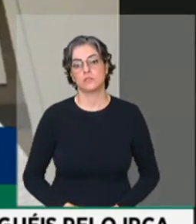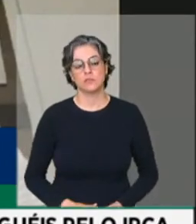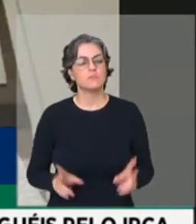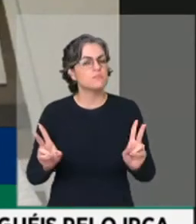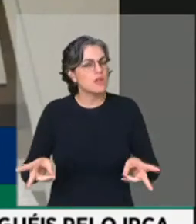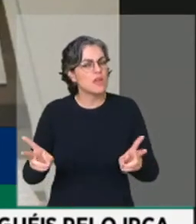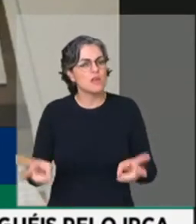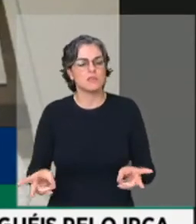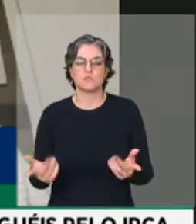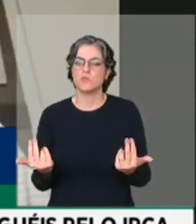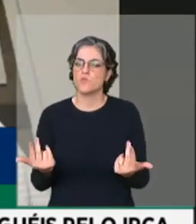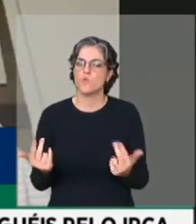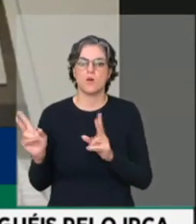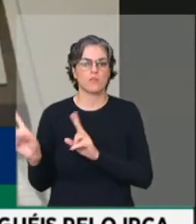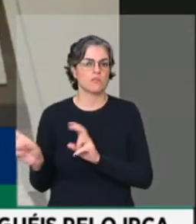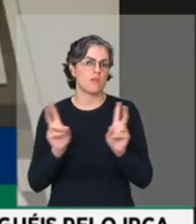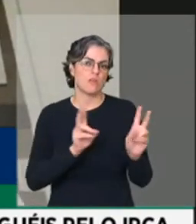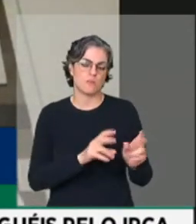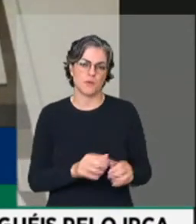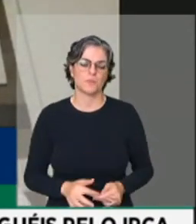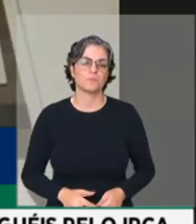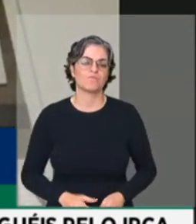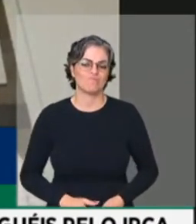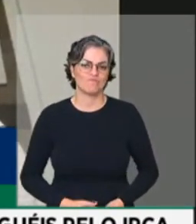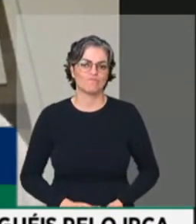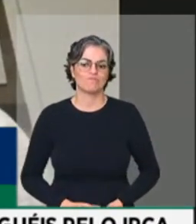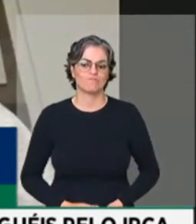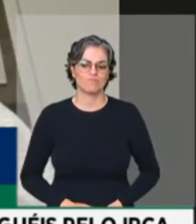DO MESMO TEMA. EU HAVIA FEITO O REQUERIMENTO DE SOLICITAÇÃO DE APENSAMENTO... QUERIA QUE